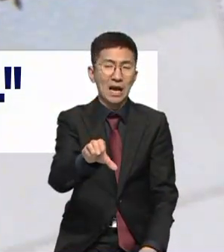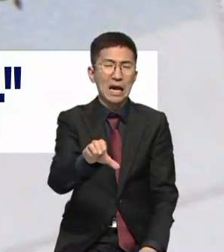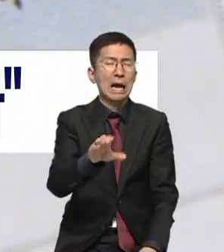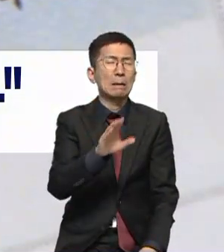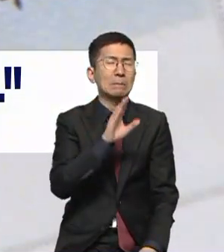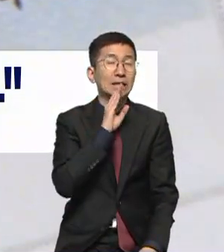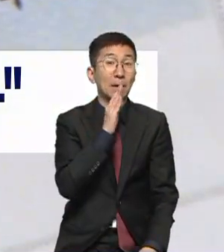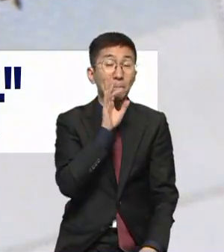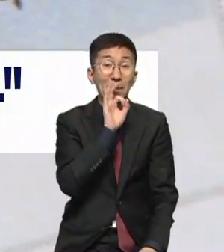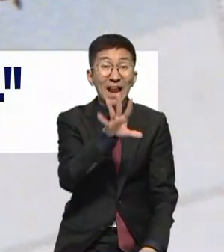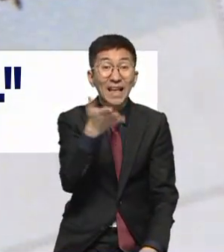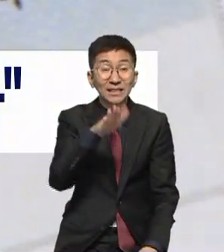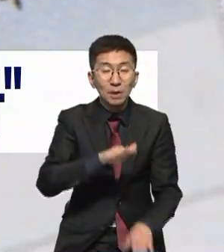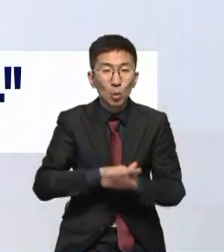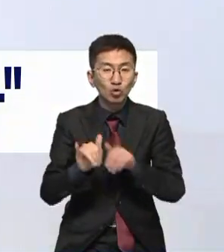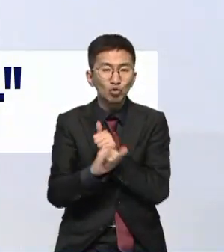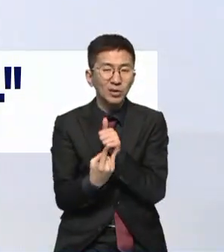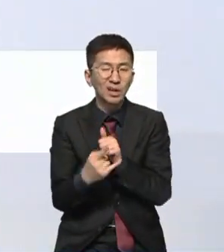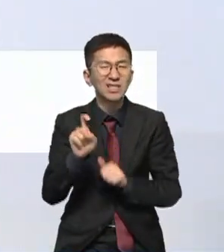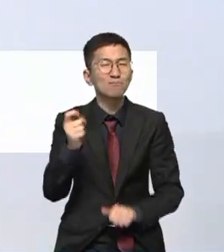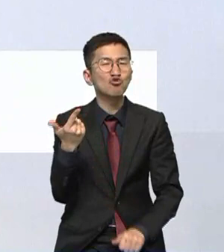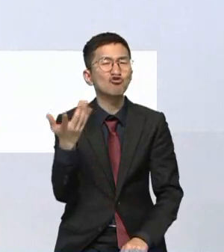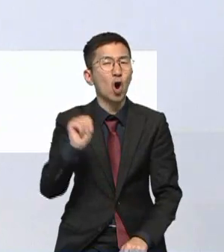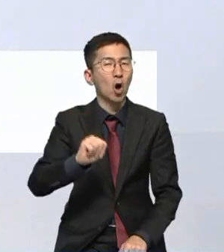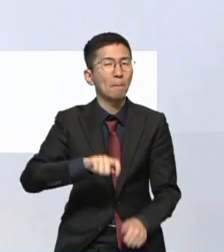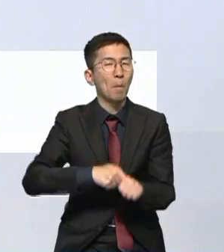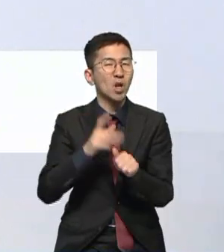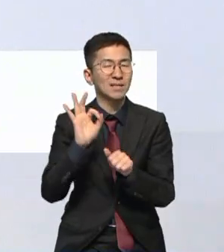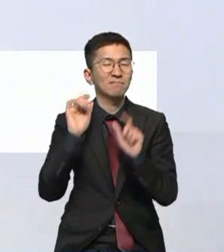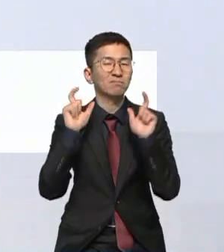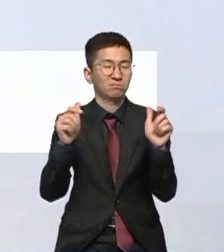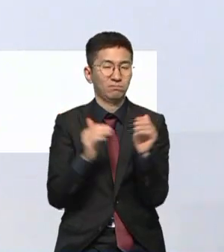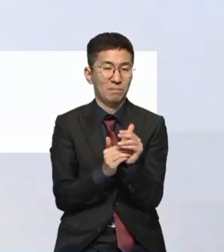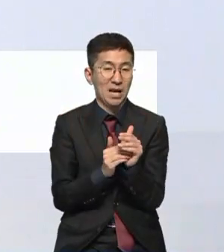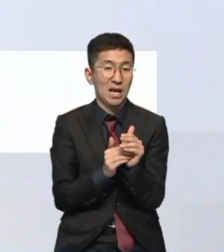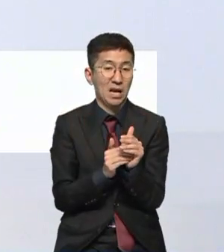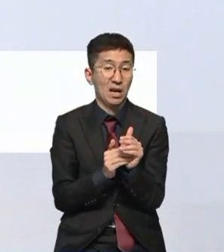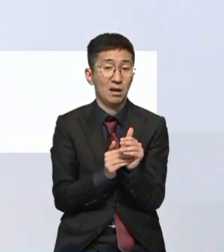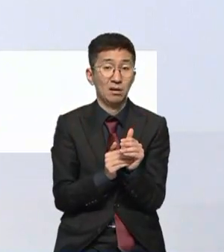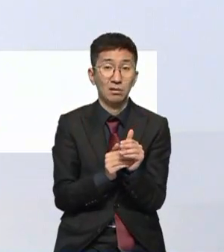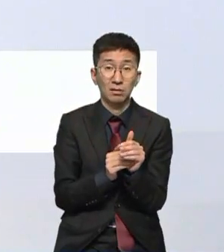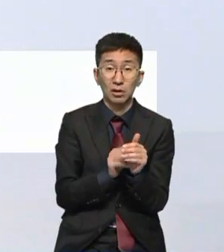부과했습니다.